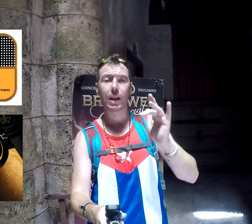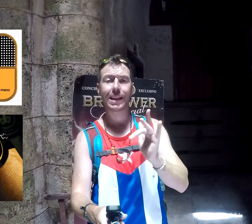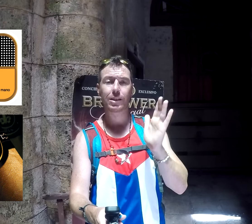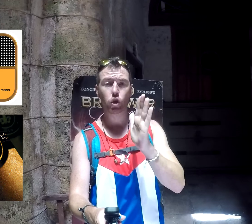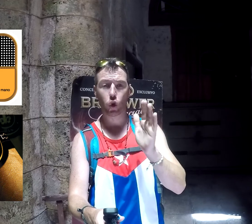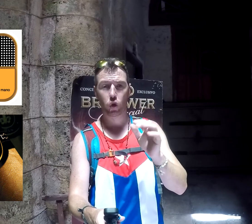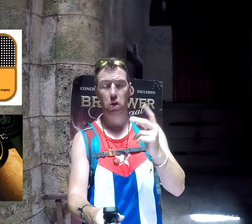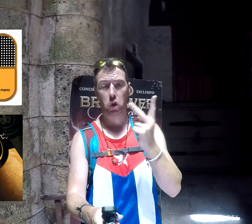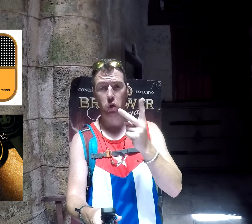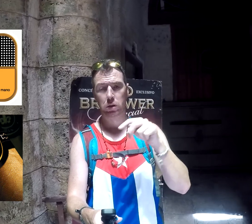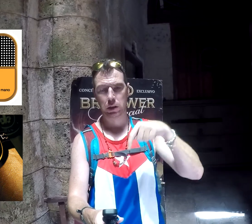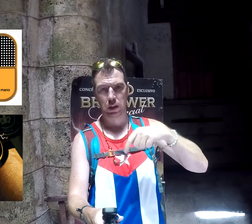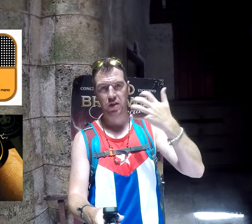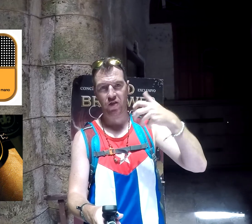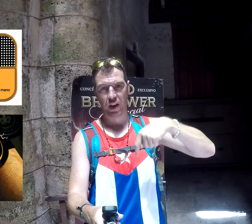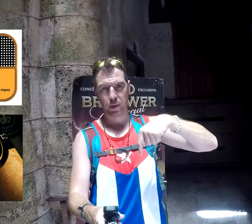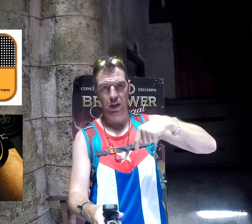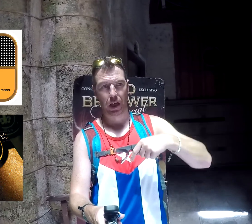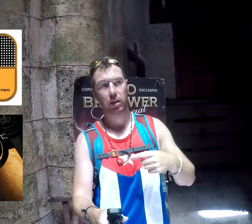Son marcas que tienen fama y se hacen aquí